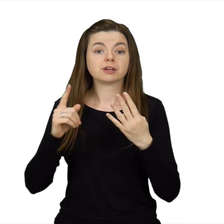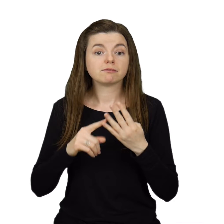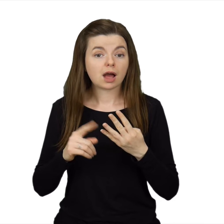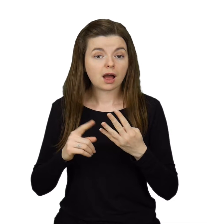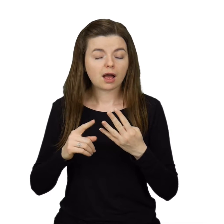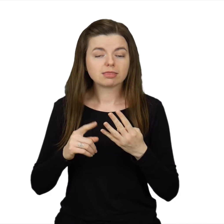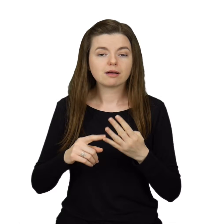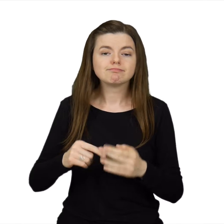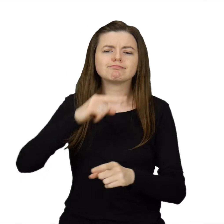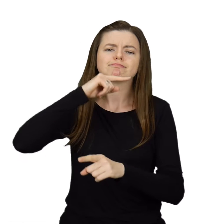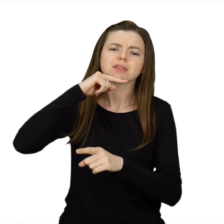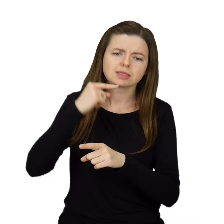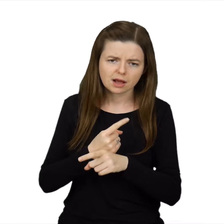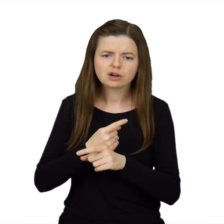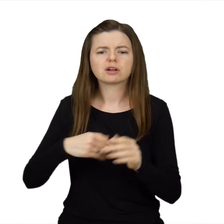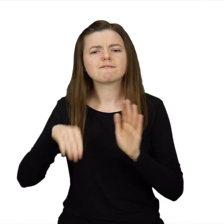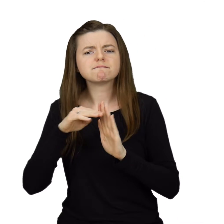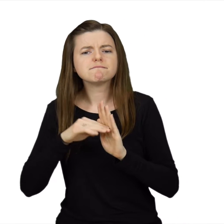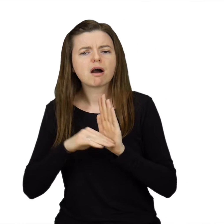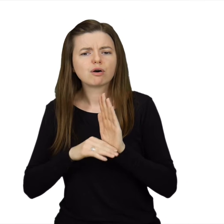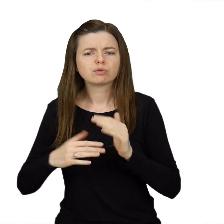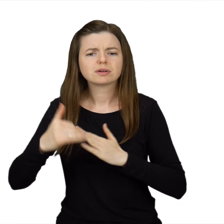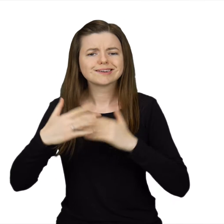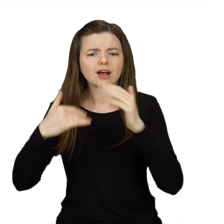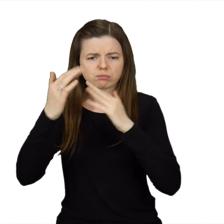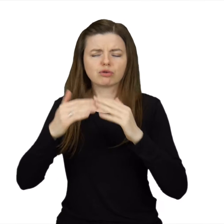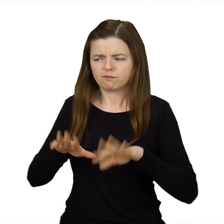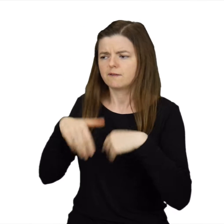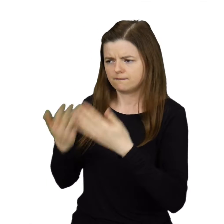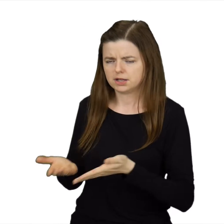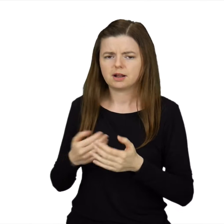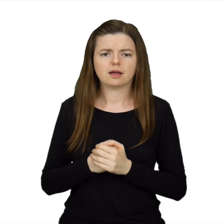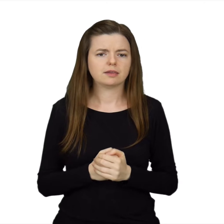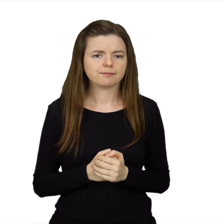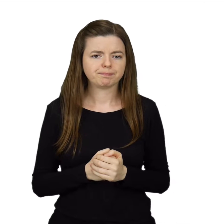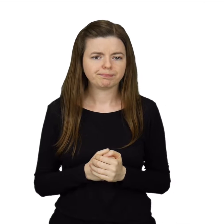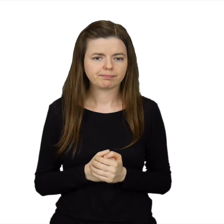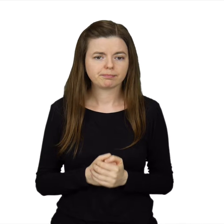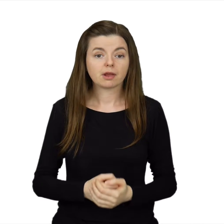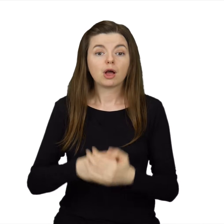wydawanie decyzji o warunkach zabudowy,